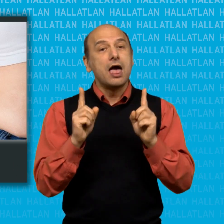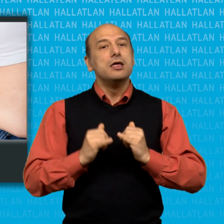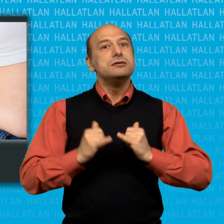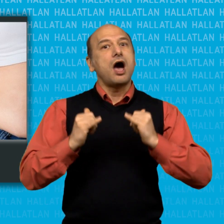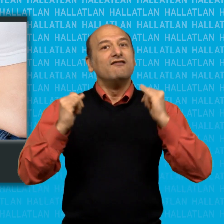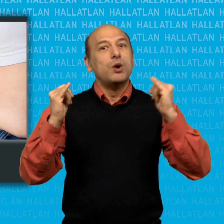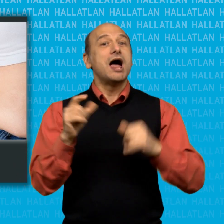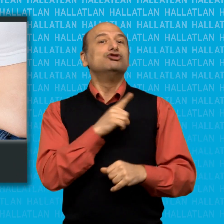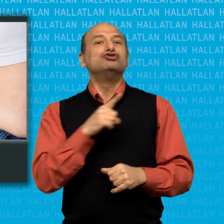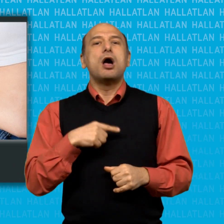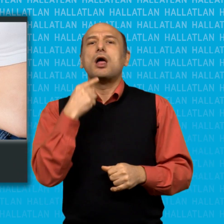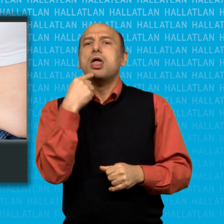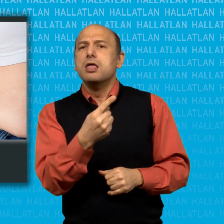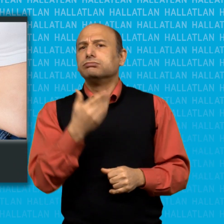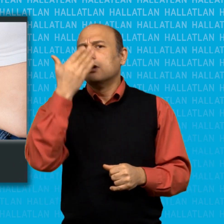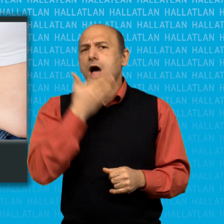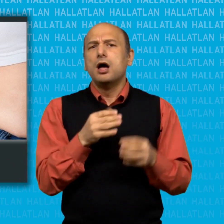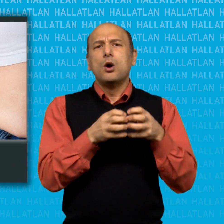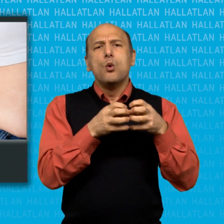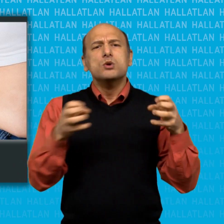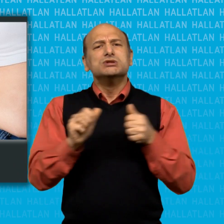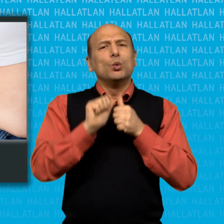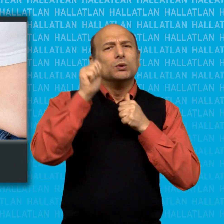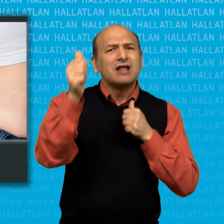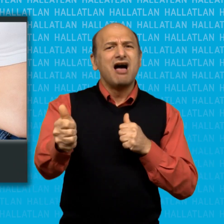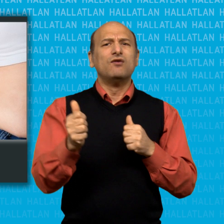javulás ugyanis csak akkor várható, ha valaki hosszú távon,